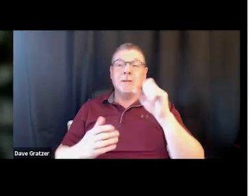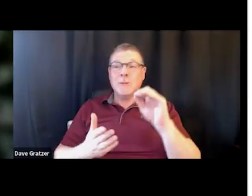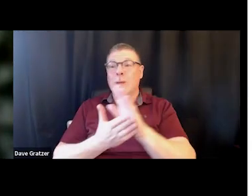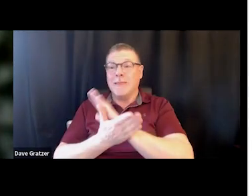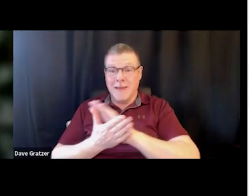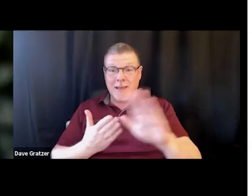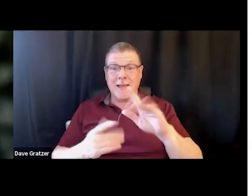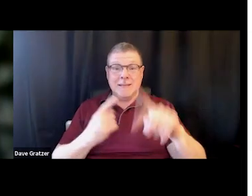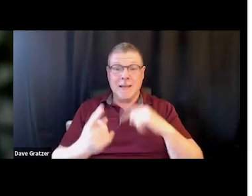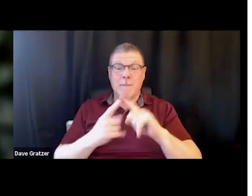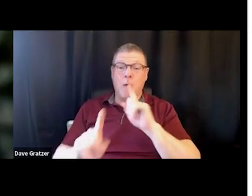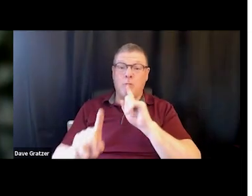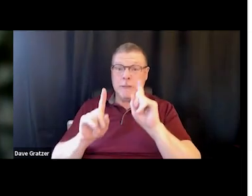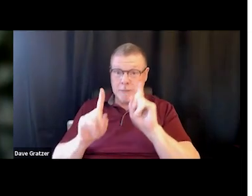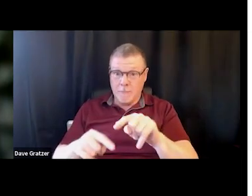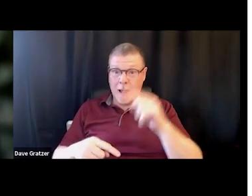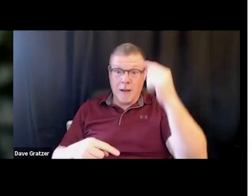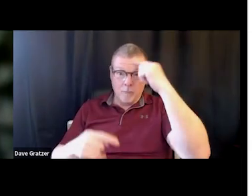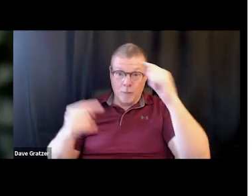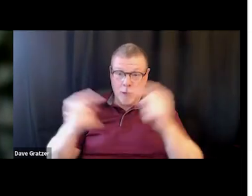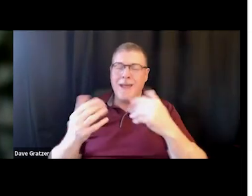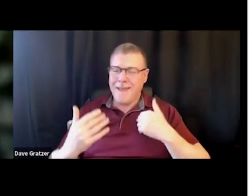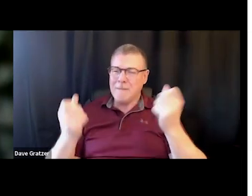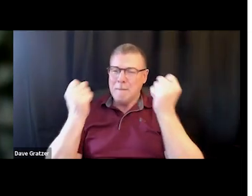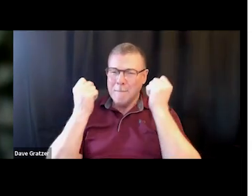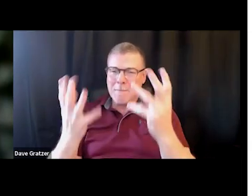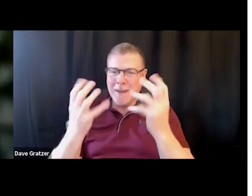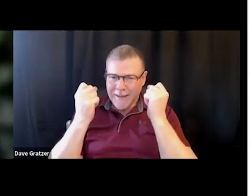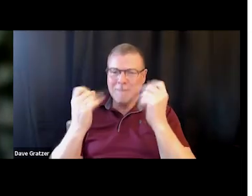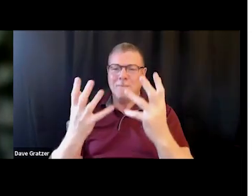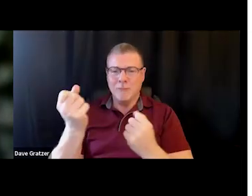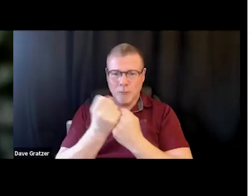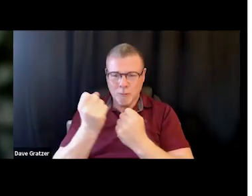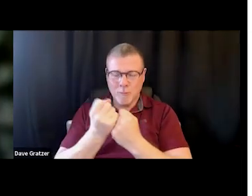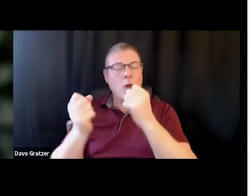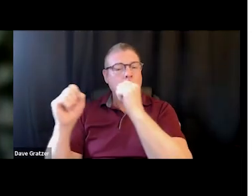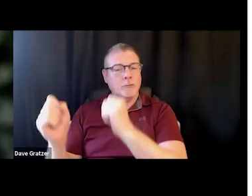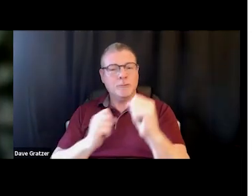y de responder a esta es que hay muchos apoyos y estrategias que pueden ser utilizados por las personas